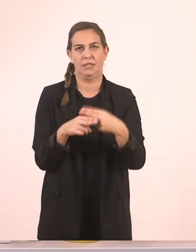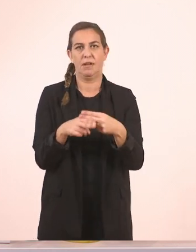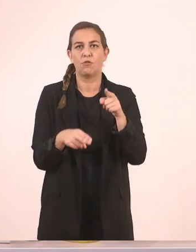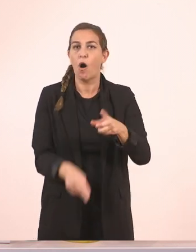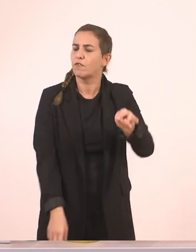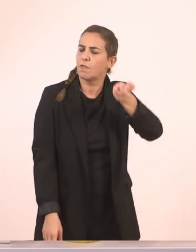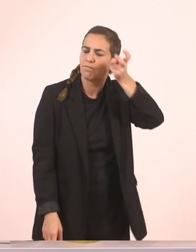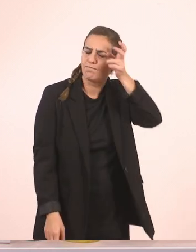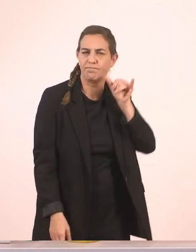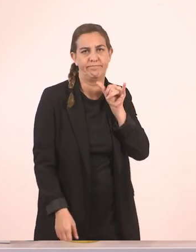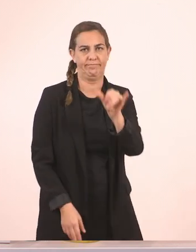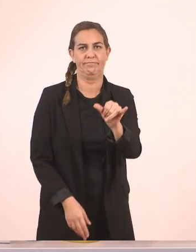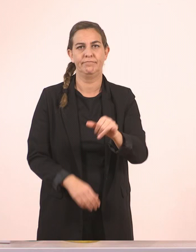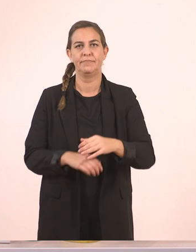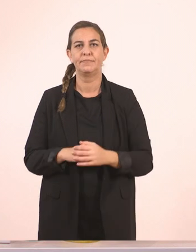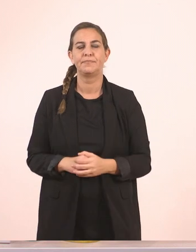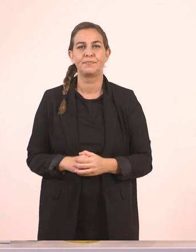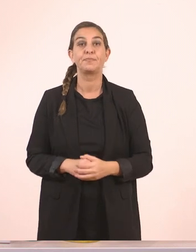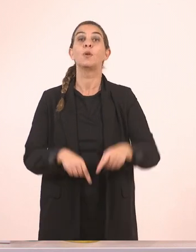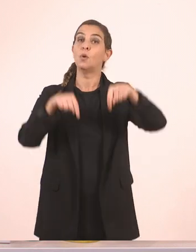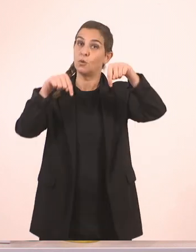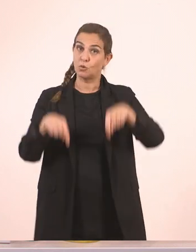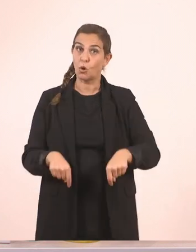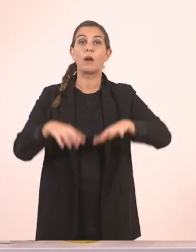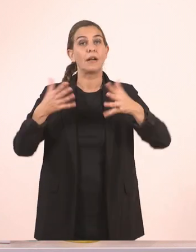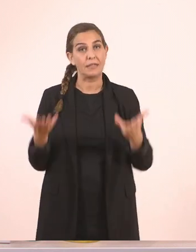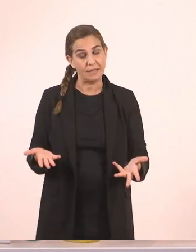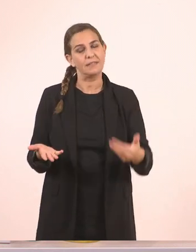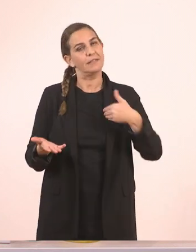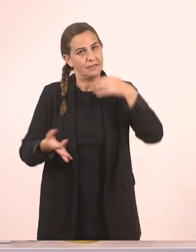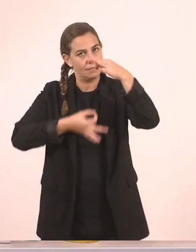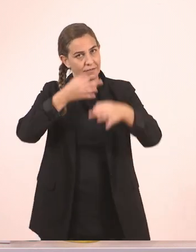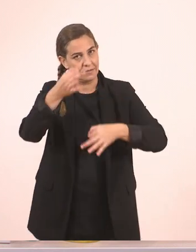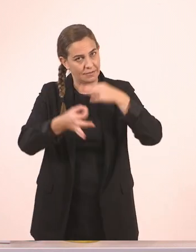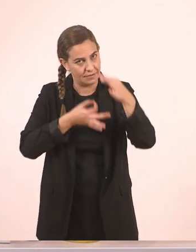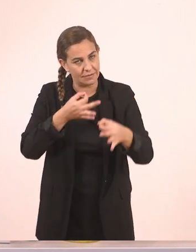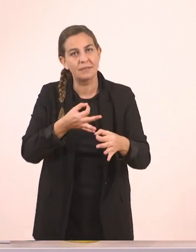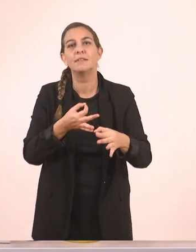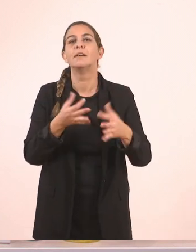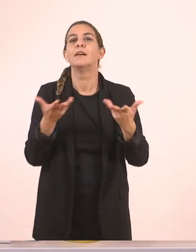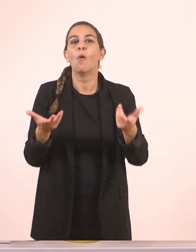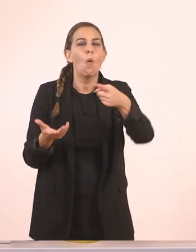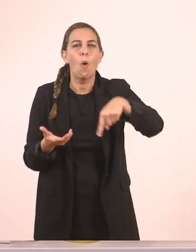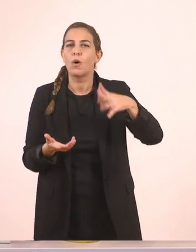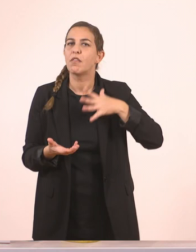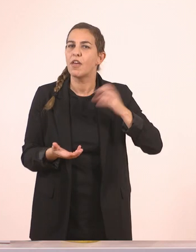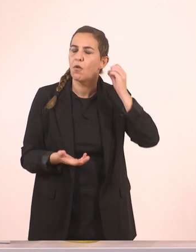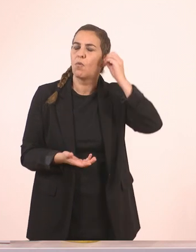Πάμε λοιπόν να διηγηθούμε μαζί, να φέρουμε στο μυαλό μας μαζί, την ιστορία των Χριστουγέννων,